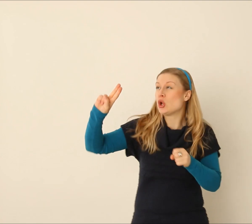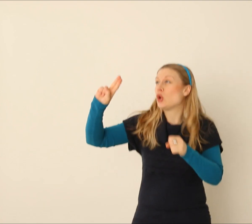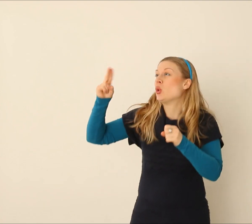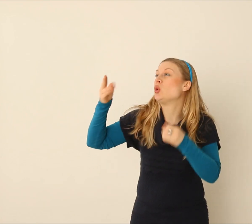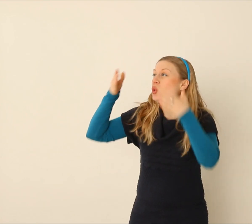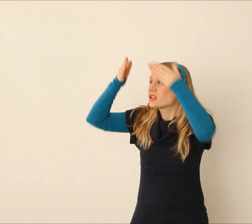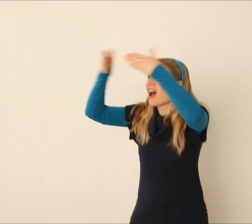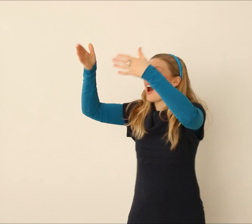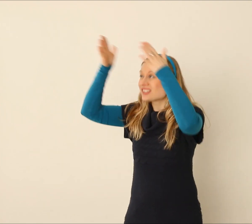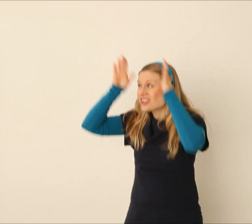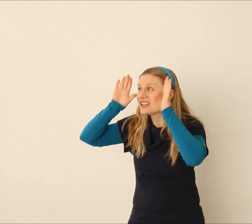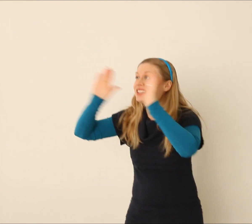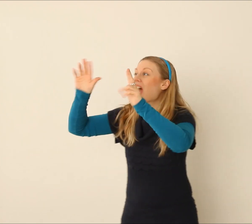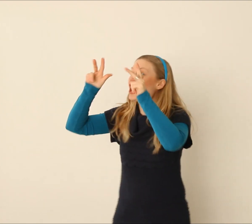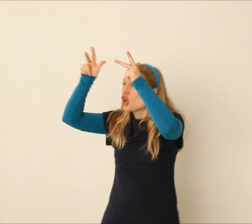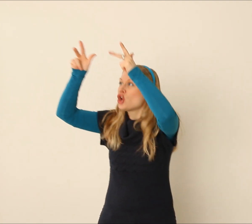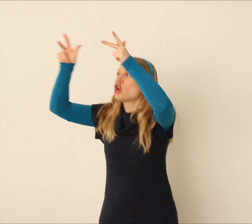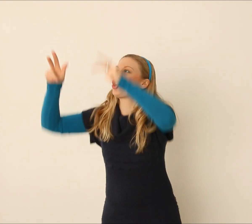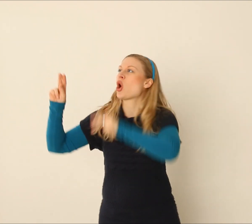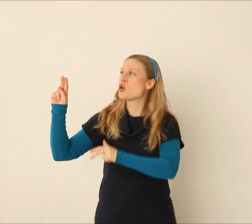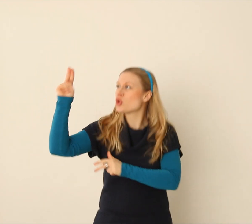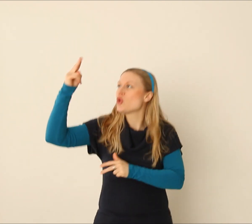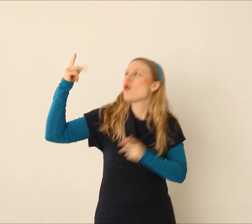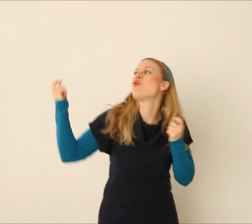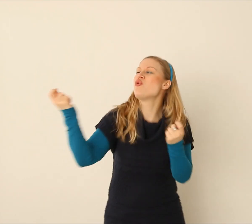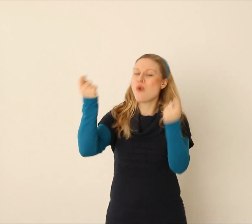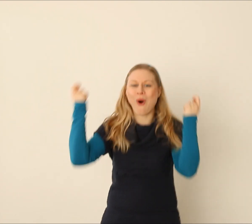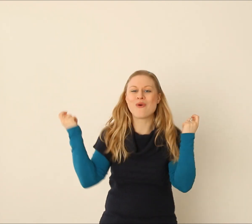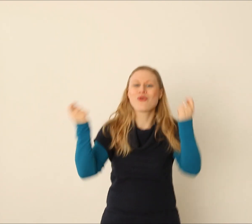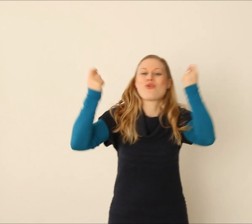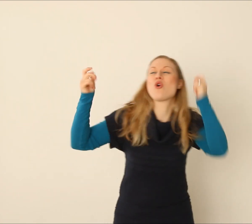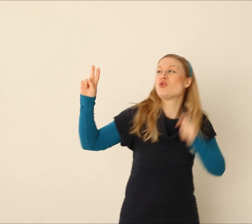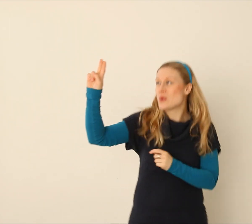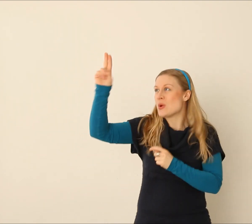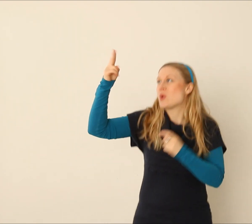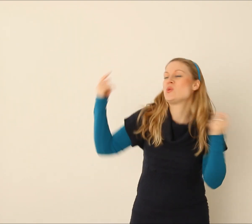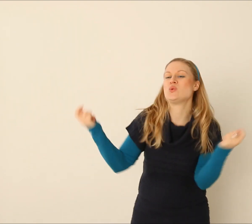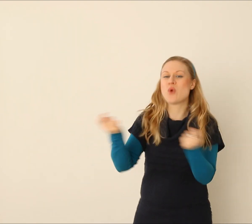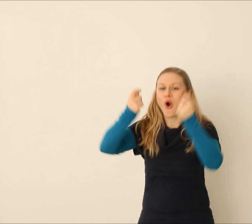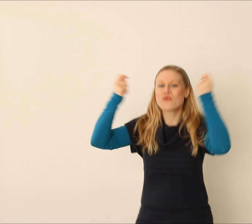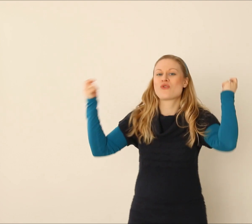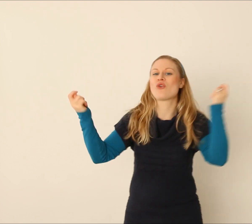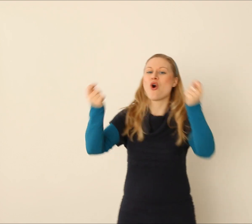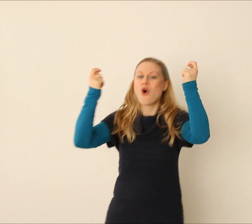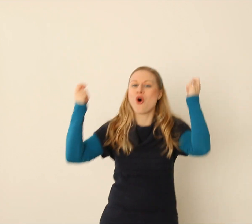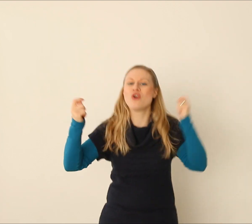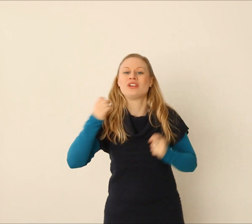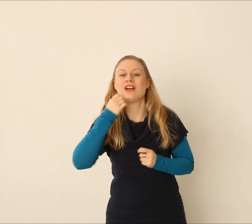U draagt de zegekroon; U overwon, U overwon!